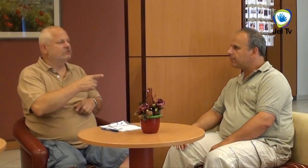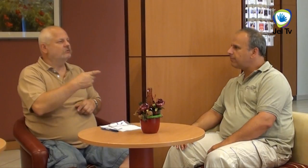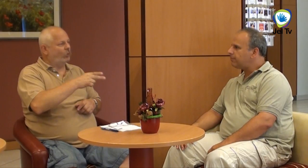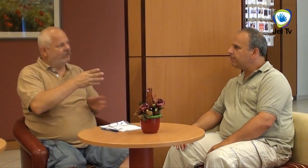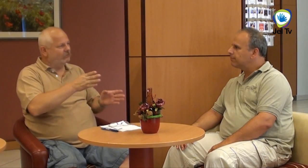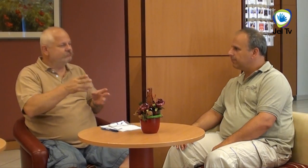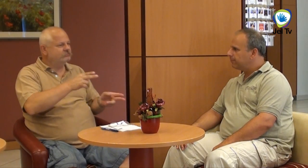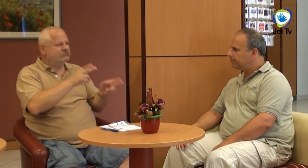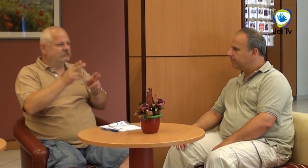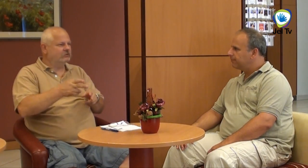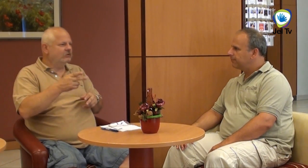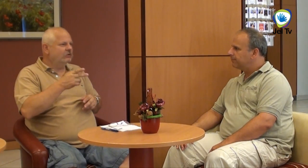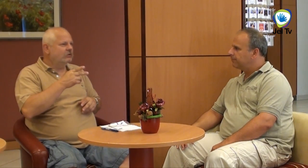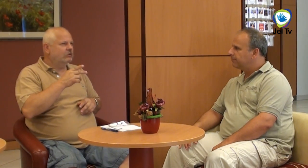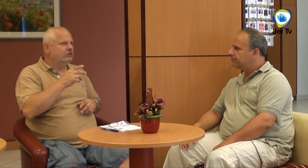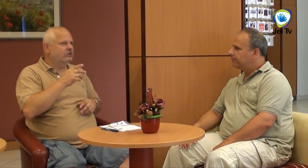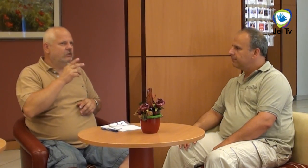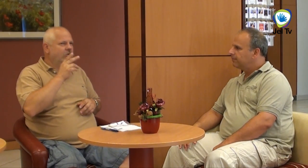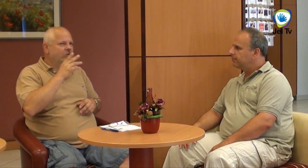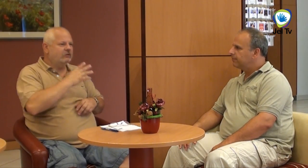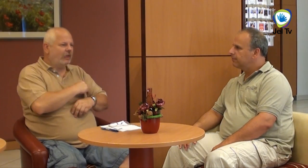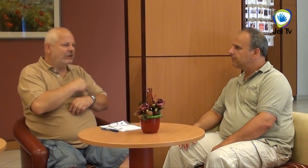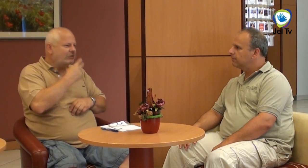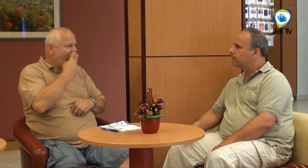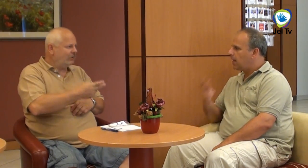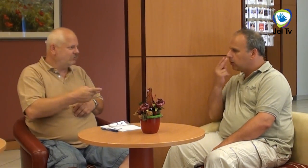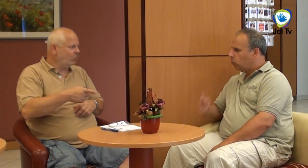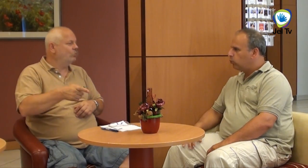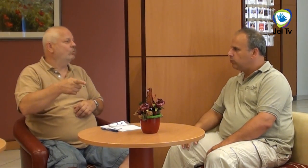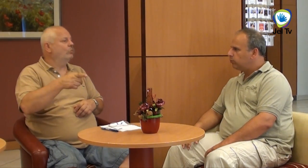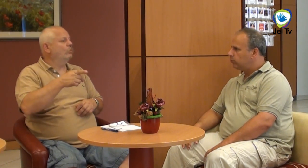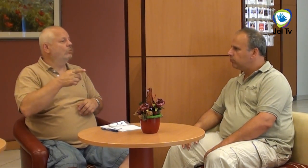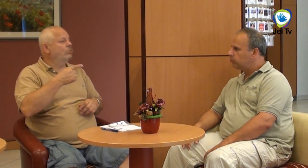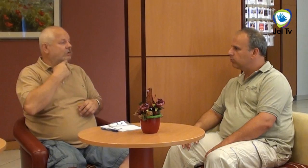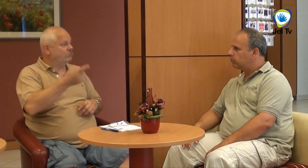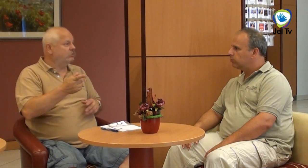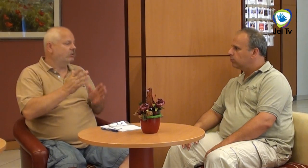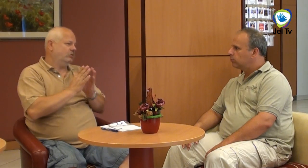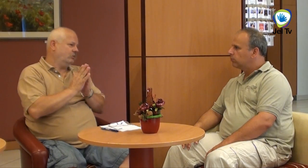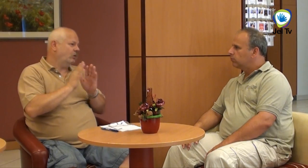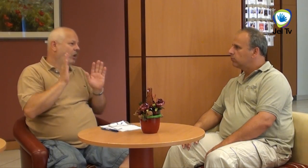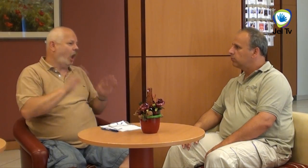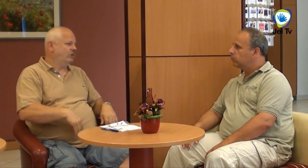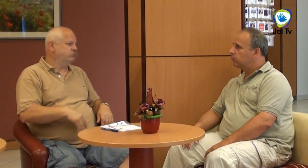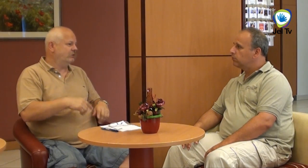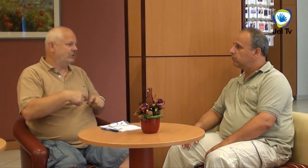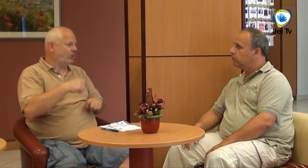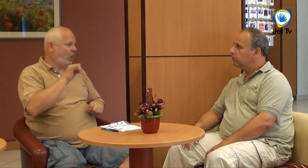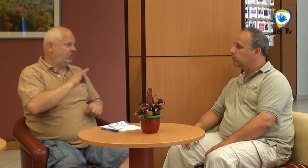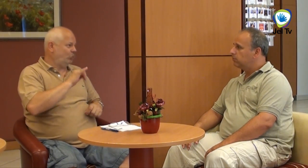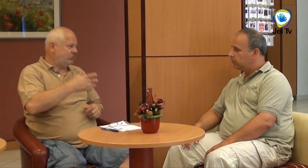Aztán a gyengénlátók képviselője kéri, hogy hagyják békén a rokkantnyugdijasokat,